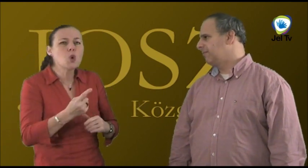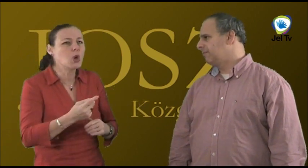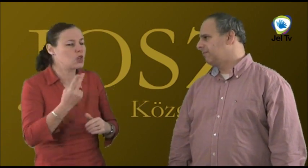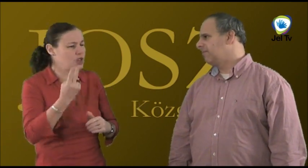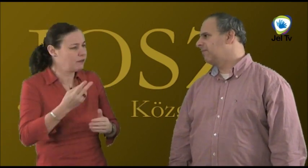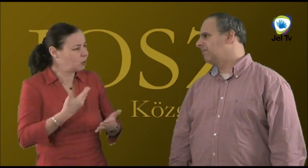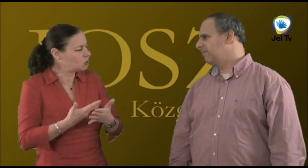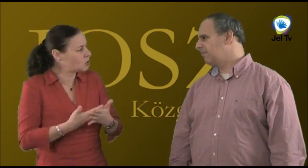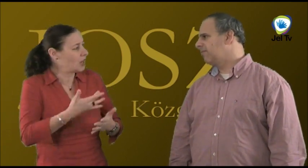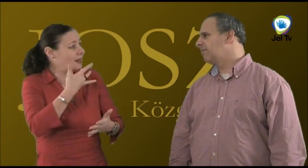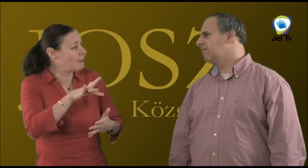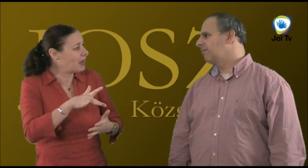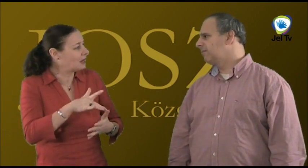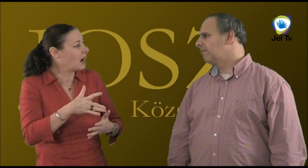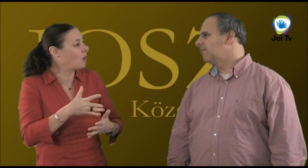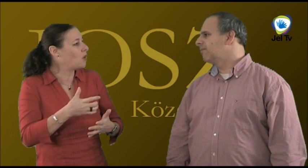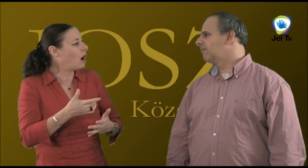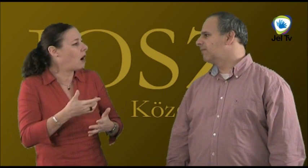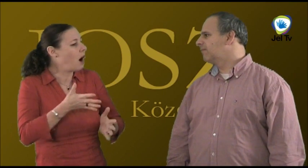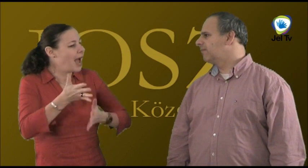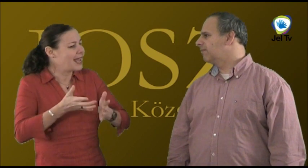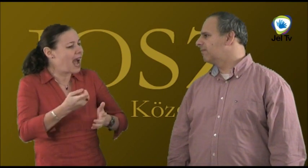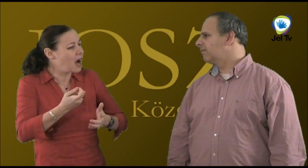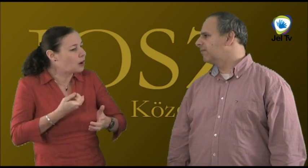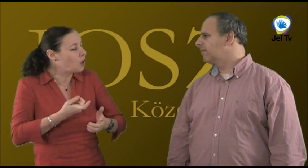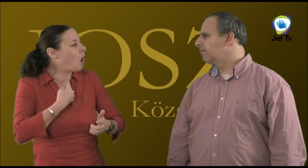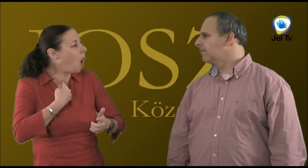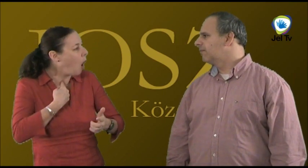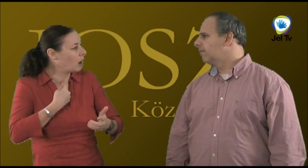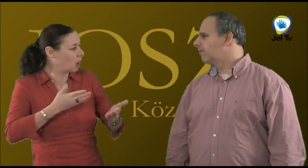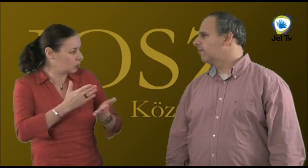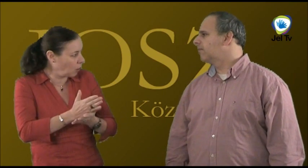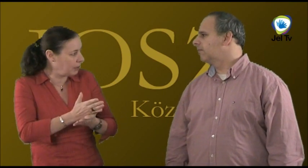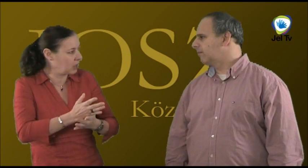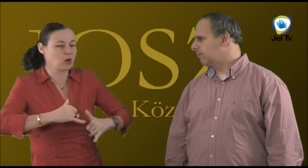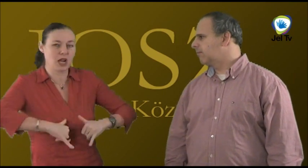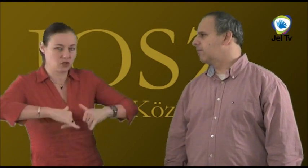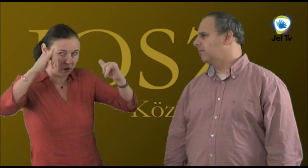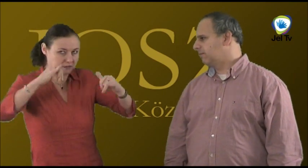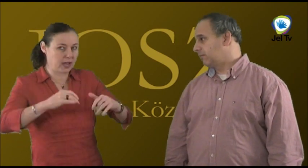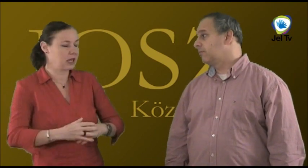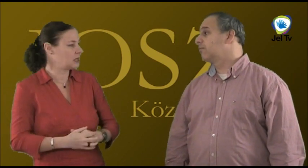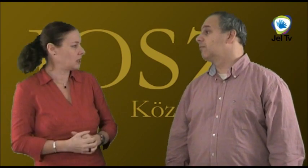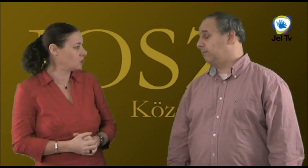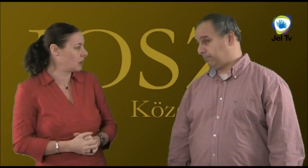Különösen fontos lenne például a jelről hangra tolmácsolás fejlődése.